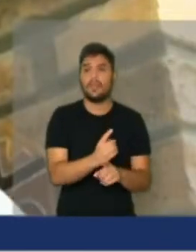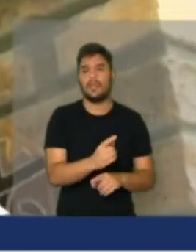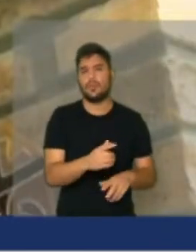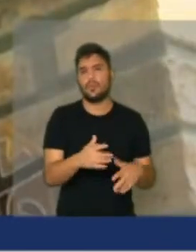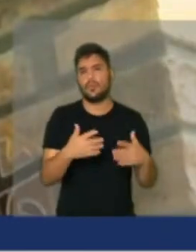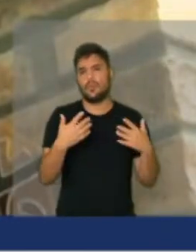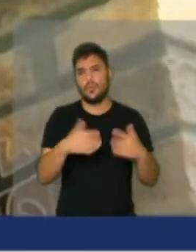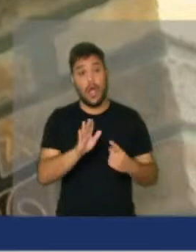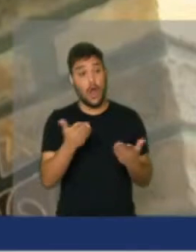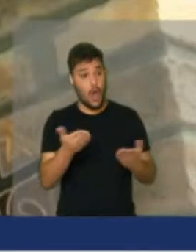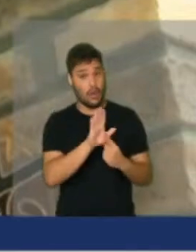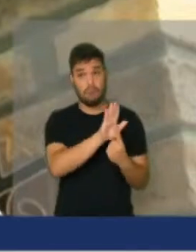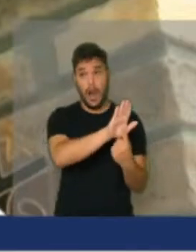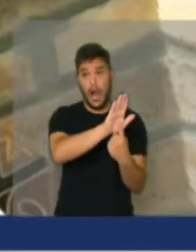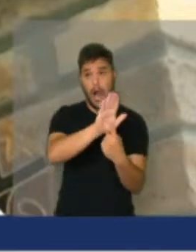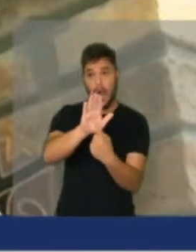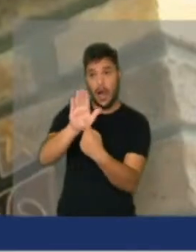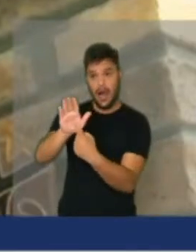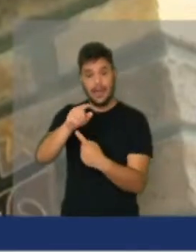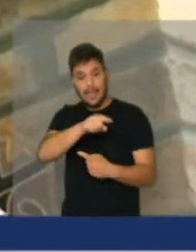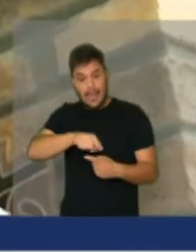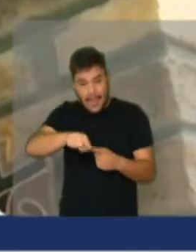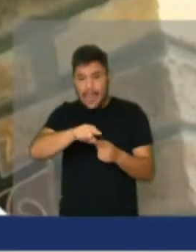É TONA ESTES PAPÉIS QUE PROCURAM ESCONDER PATRIMÔNIOS. O MINISTRO PAULO GUEDES É UM DESSES